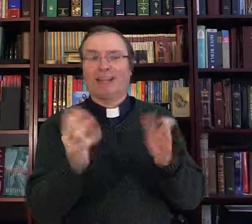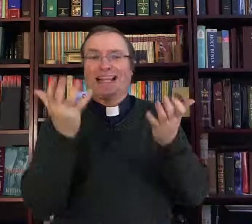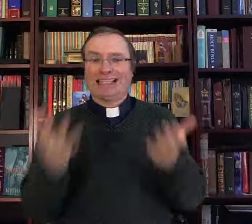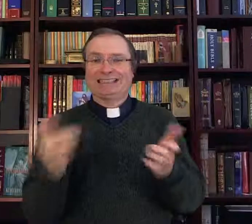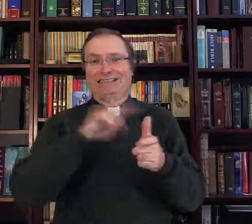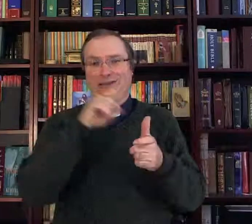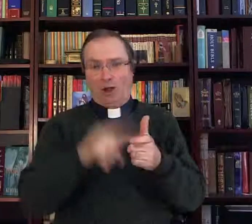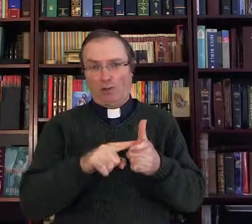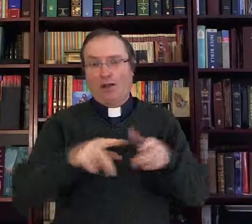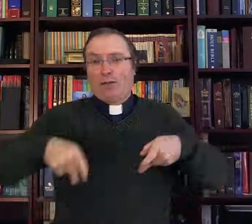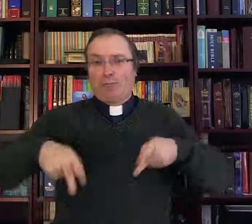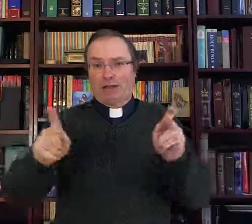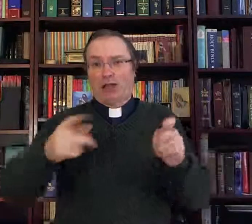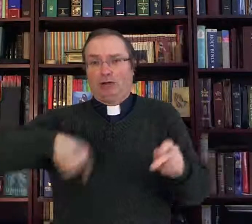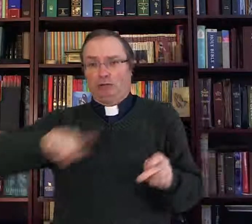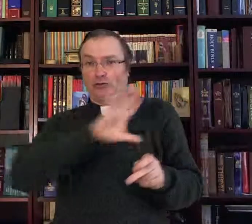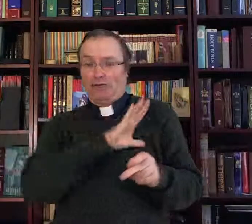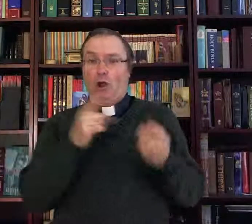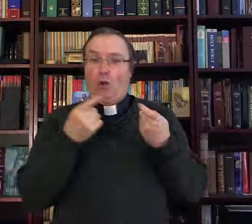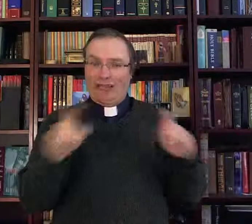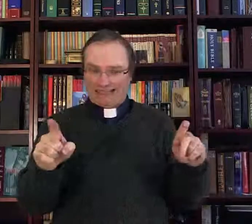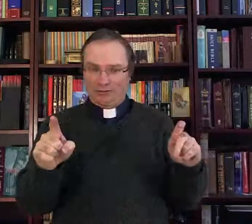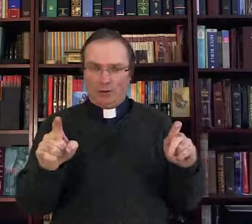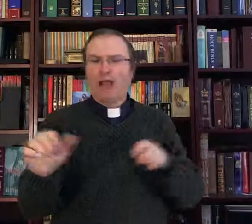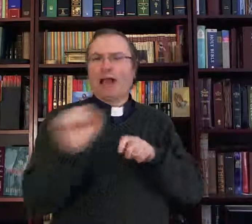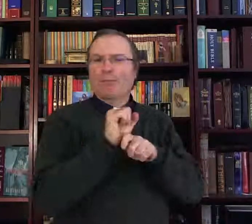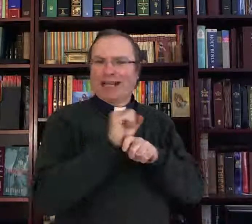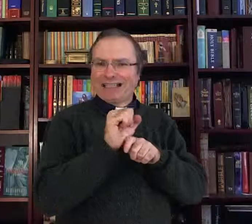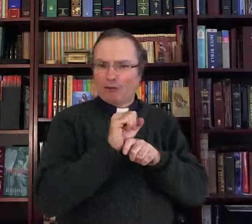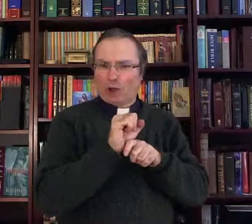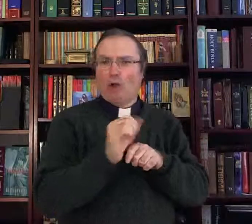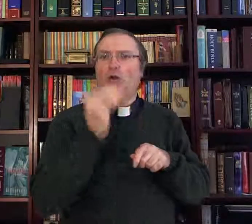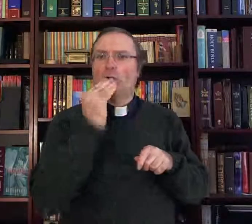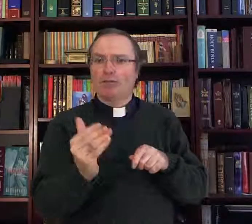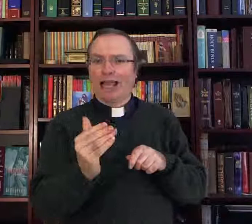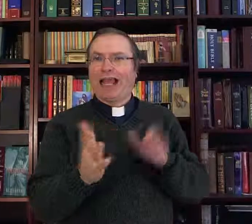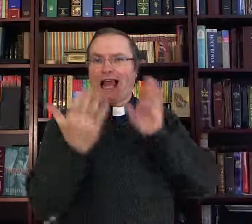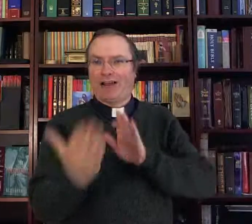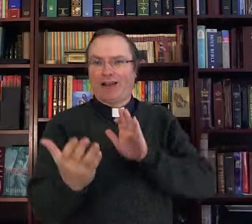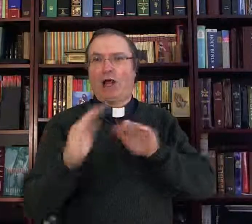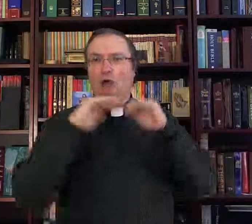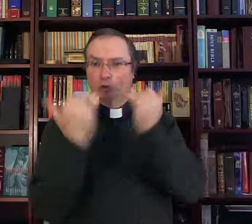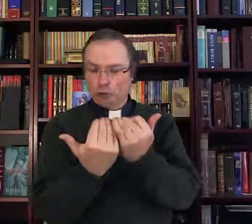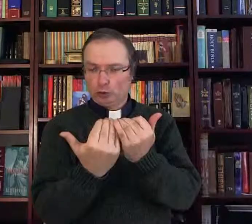Ainsi donc, pendant que nous en avons l’occasion, pratiquons le bien envers tous